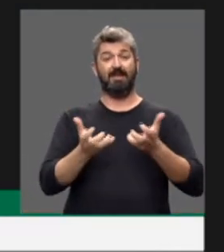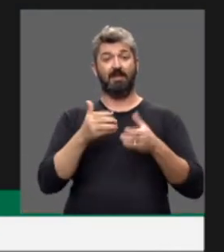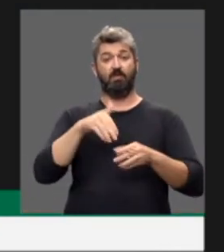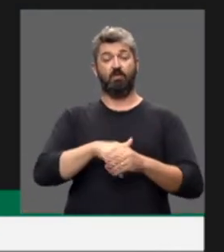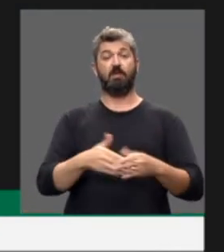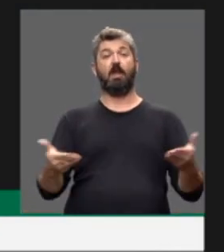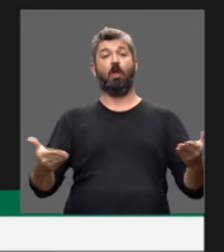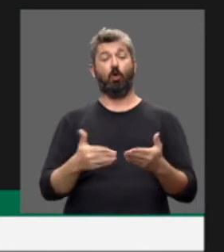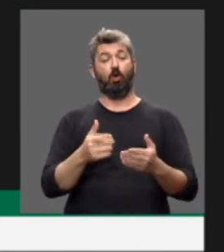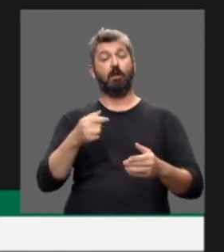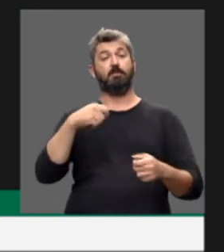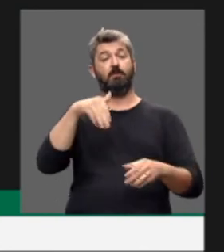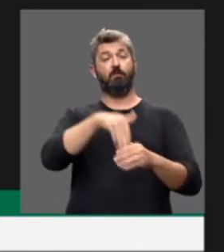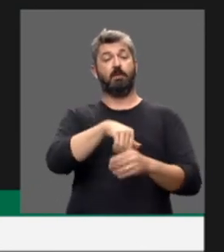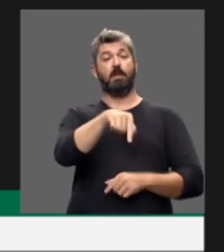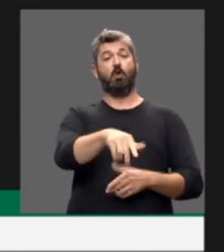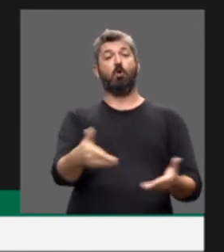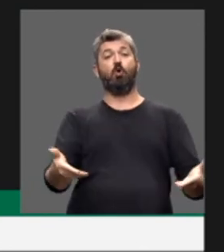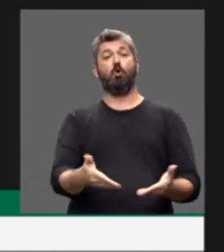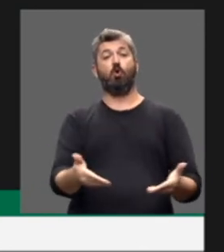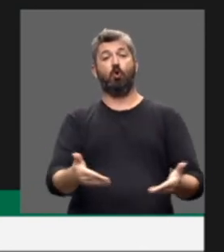SEGUIR, PSL. MDB, PSD. -- [DEPUTADO]: PSD, PRESIDENTE, É CONTRA A RETIRADA DE PAUTA, TEMOS QUE